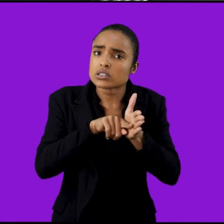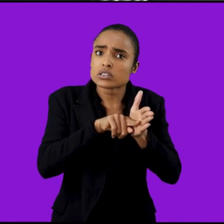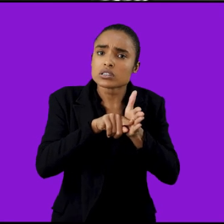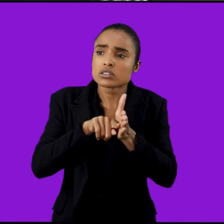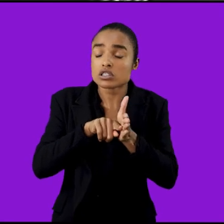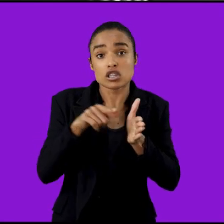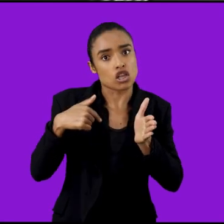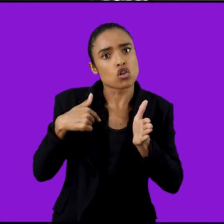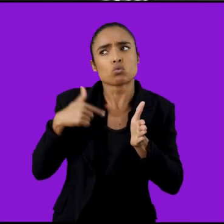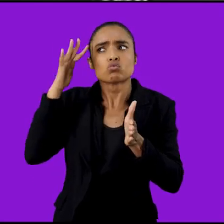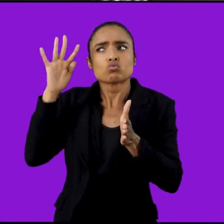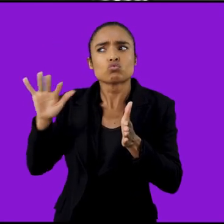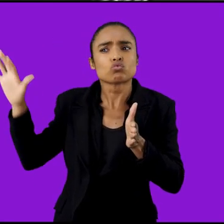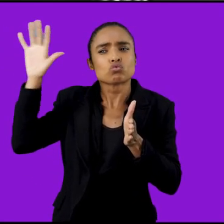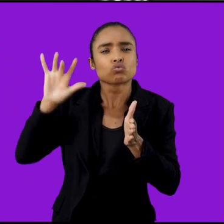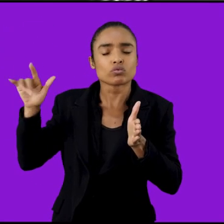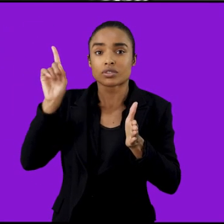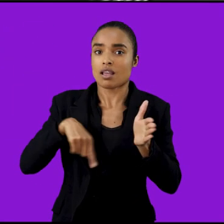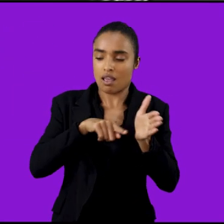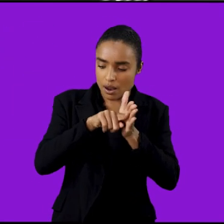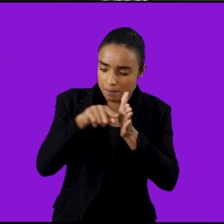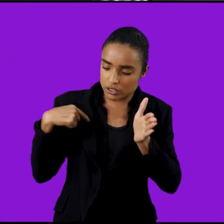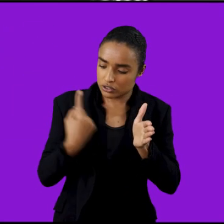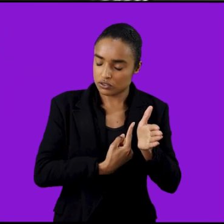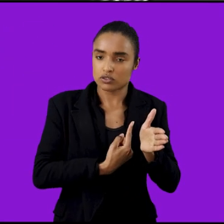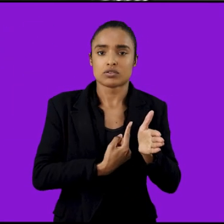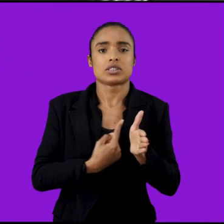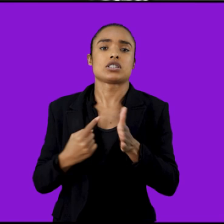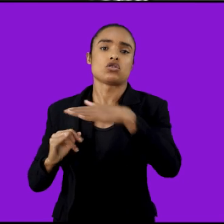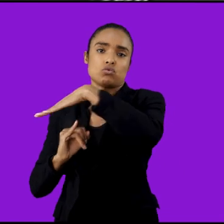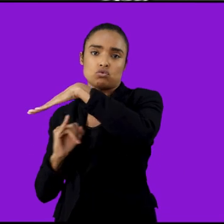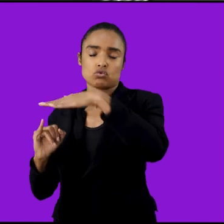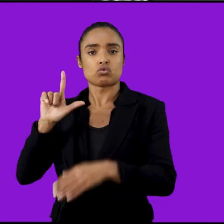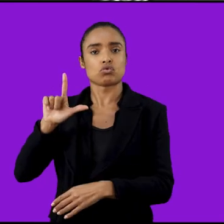achei muito bonito… Sim Esse sonho, porque… Foi uma pesquisa que a gente encomendou pro